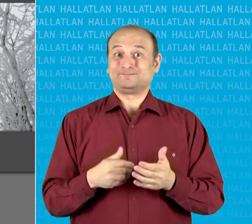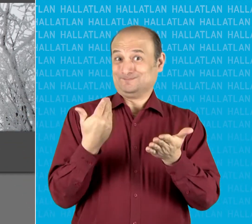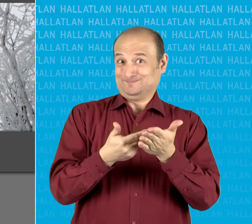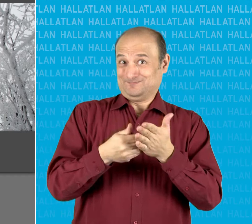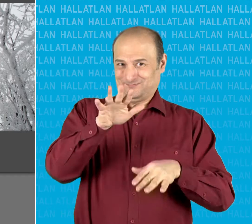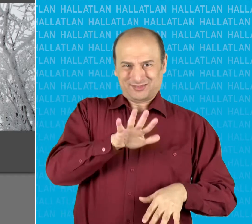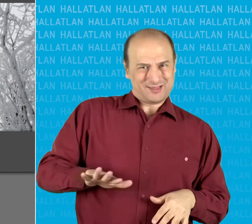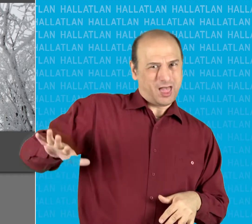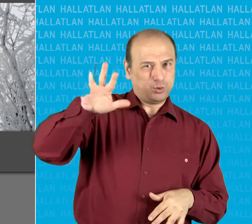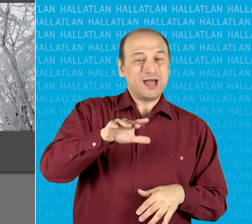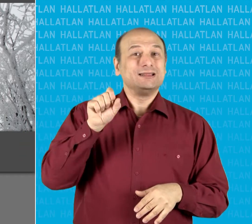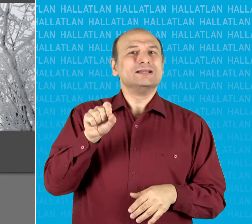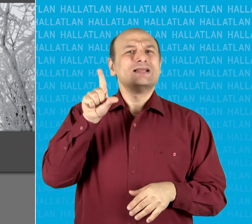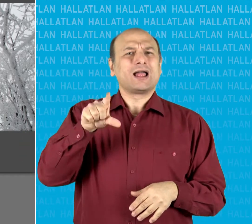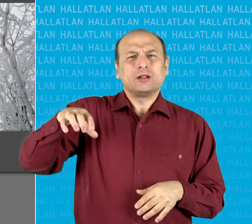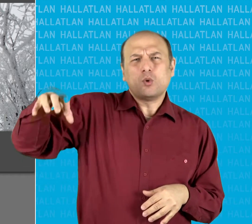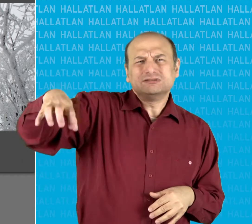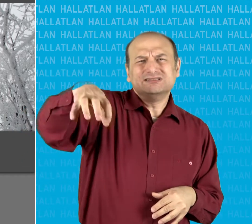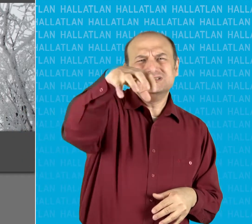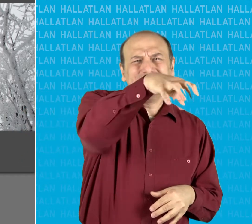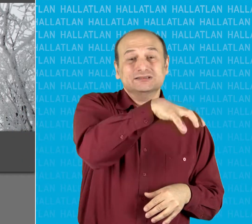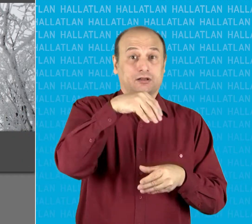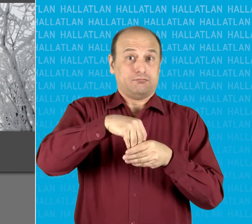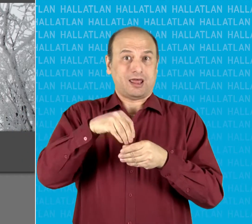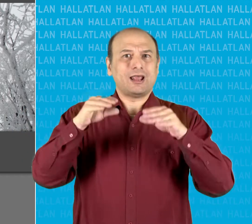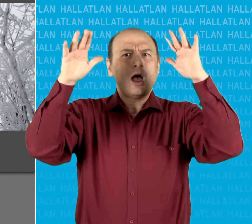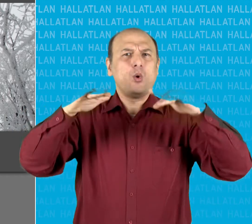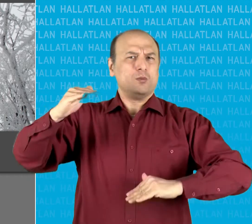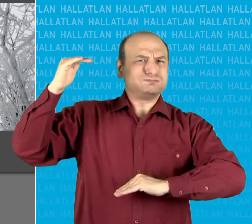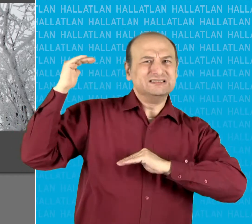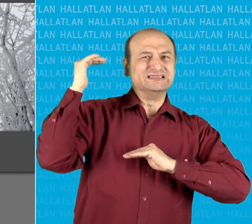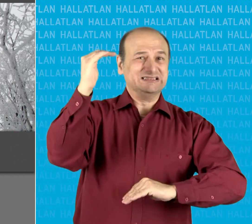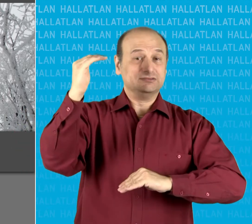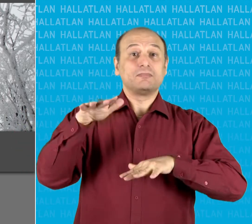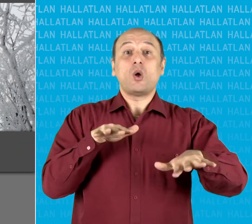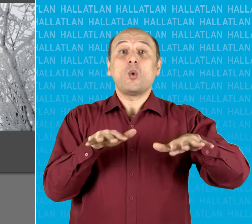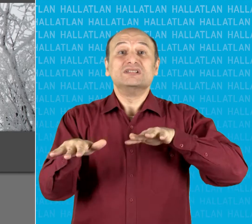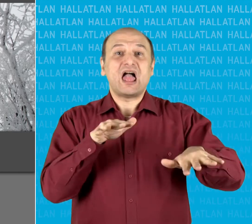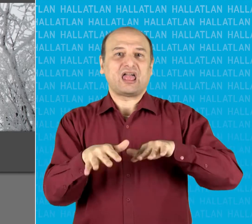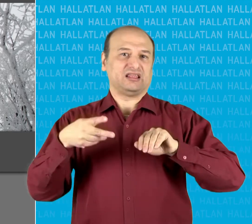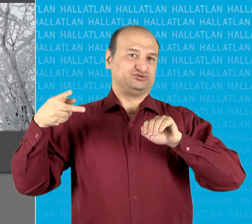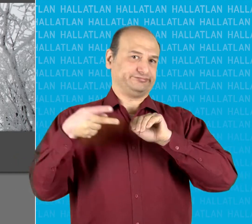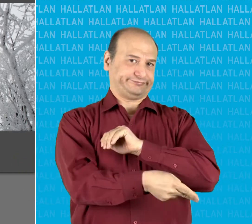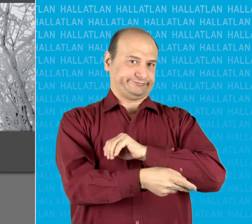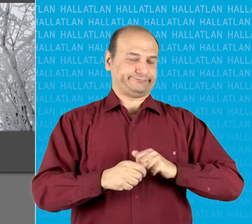A tartomány 12 körzetét teljesen elvágta a hó a külvilágtól.